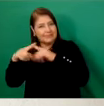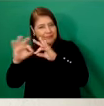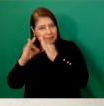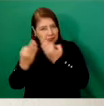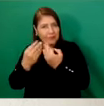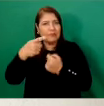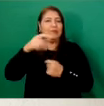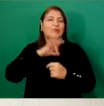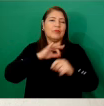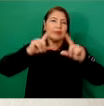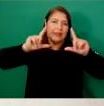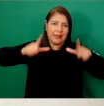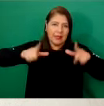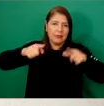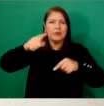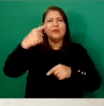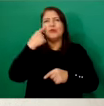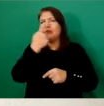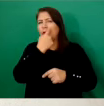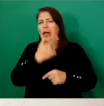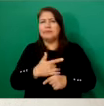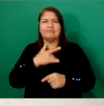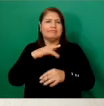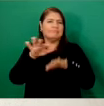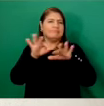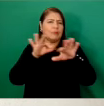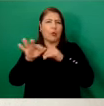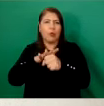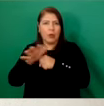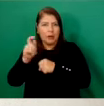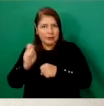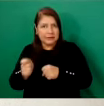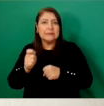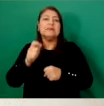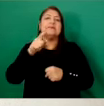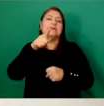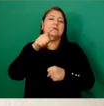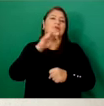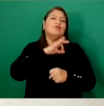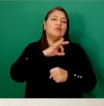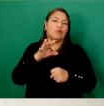por ello que puedes revisarlo en la plataforma de tu preferencia, además de que conoceremos